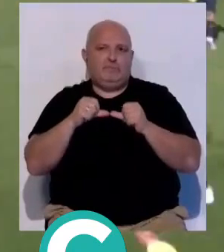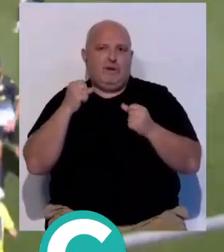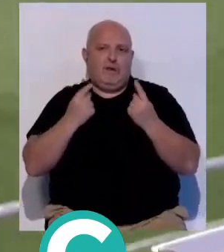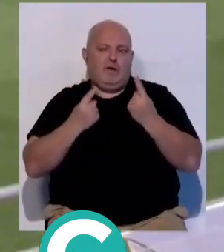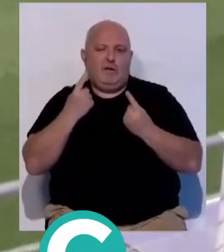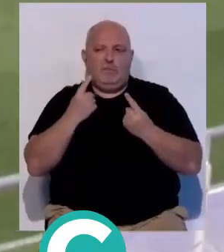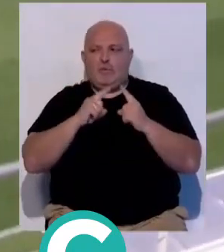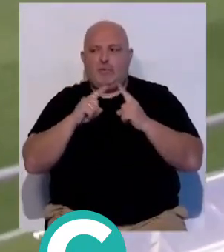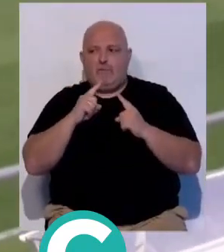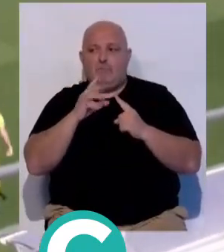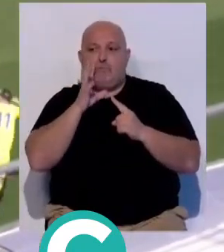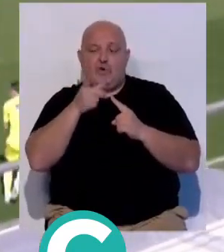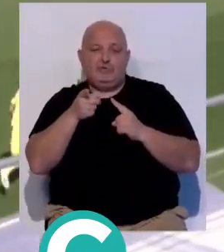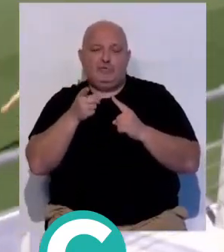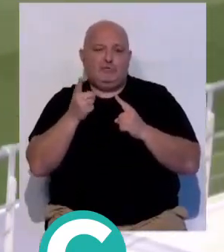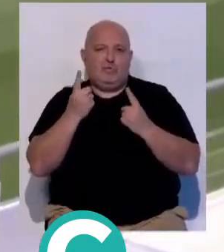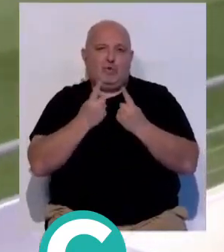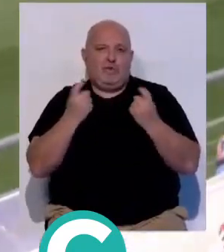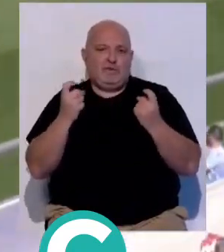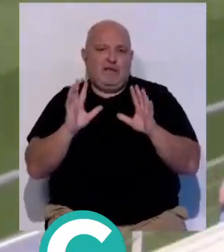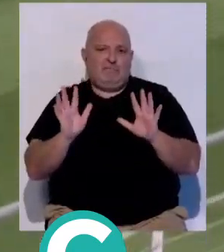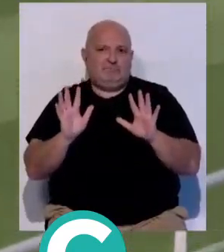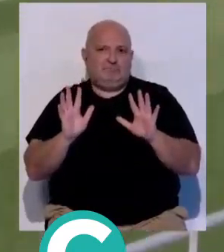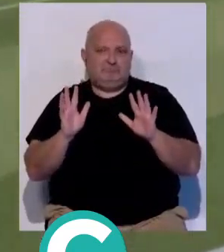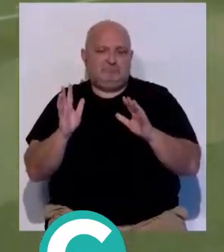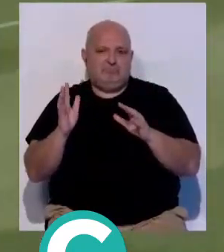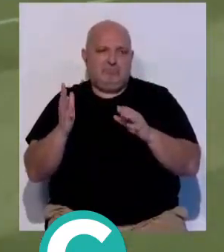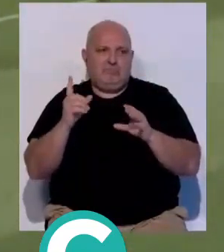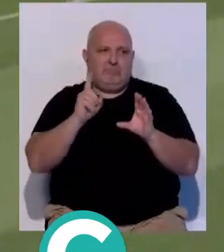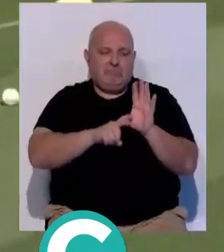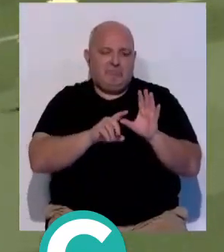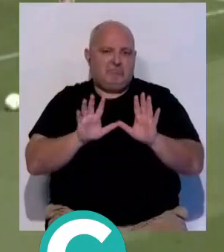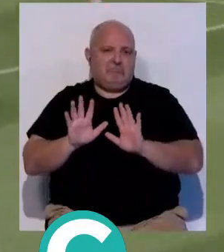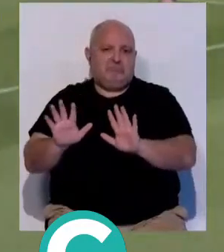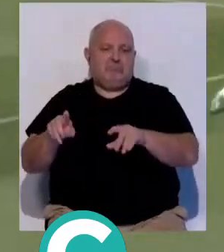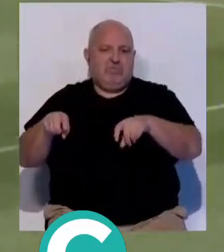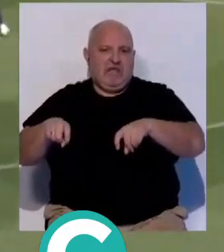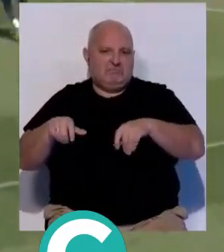inconvenientes y por tanto no hay necesidad de ponerlos en riesgo en estas sesiones ya de